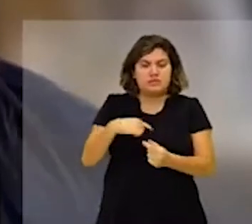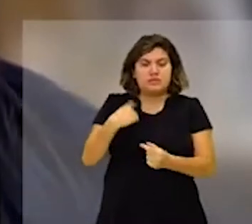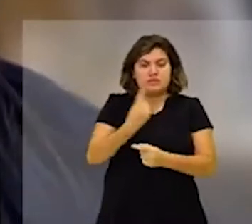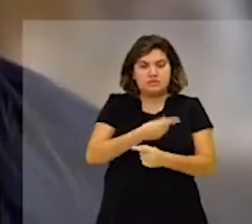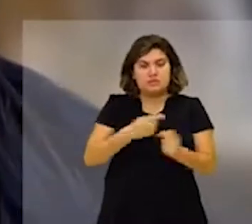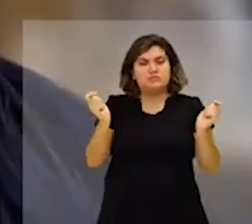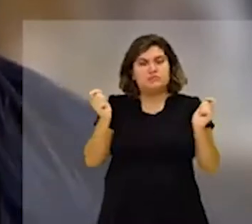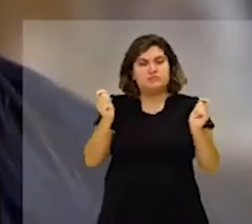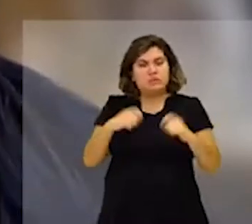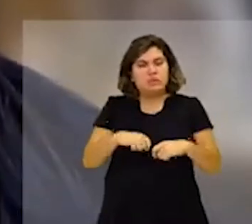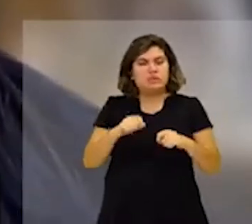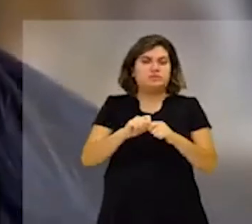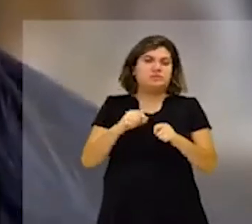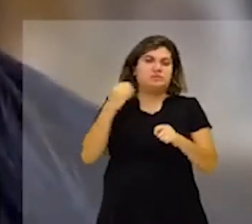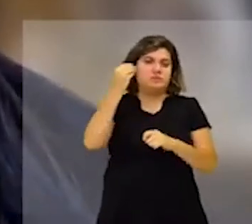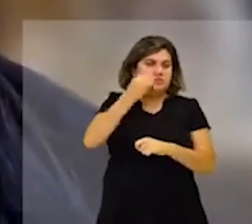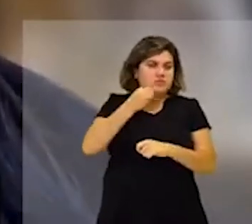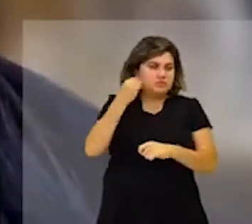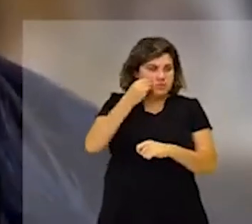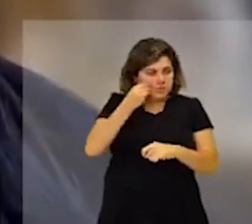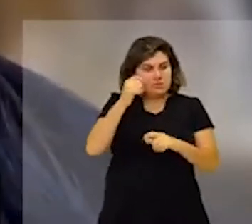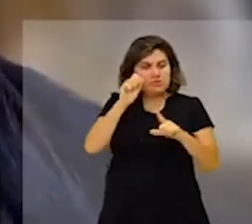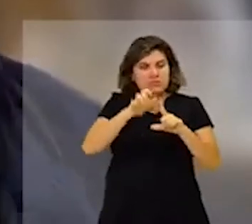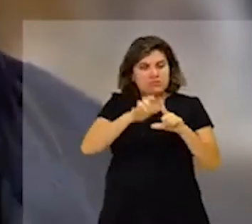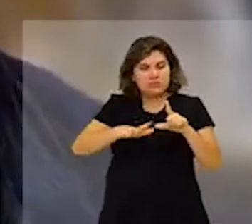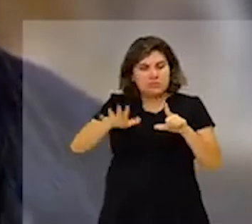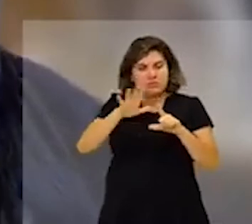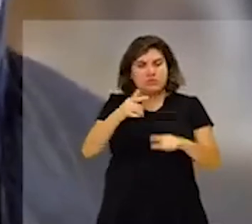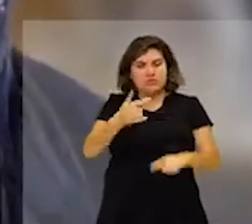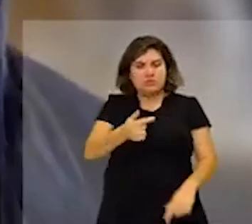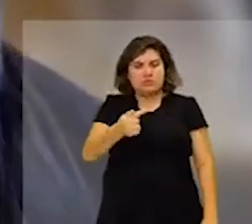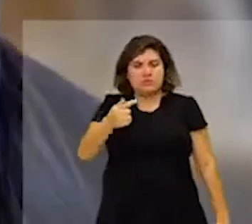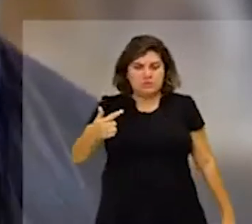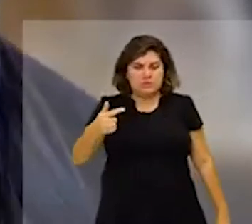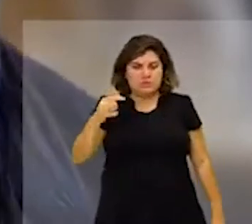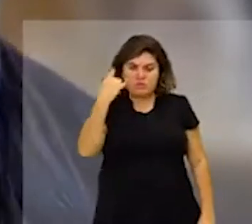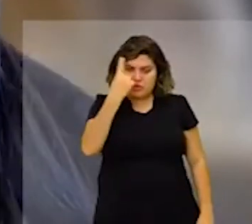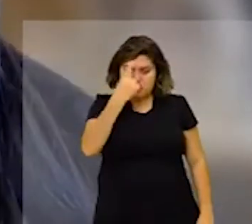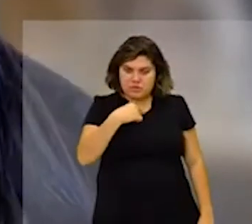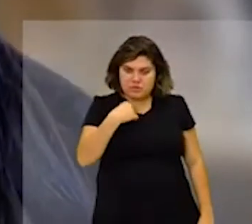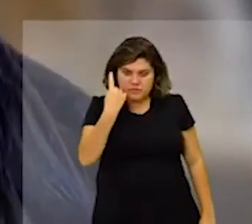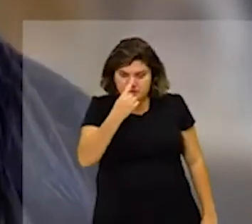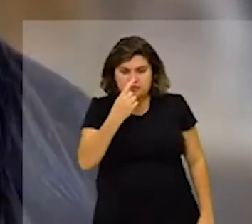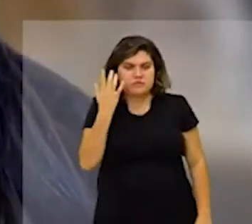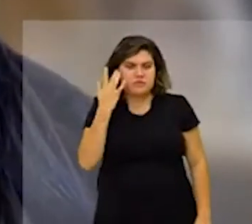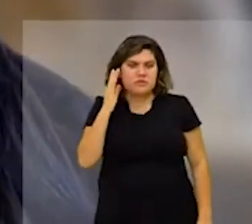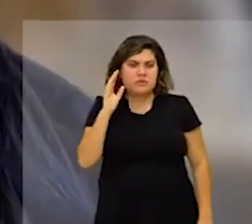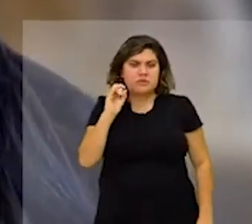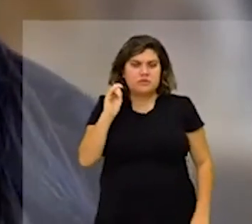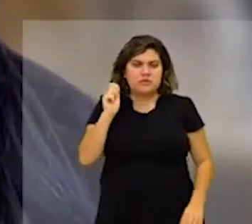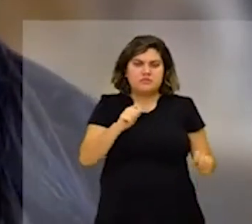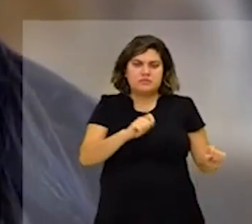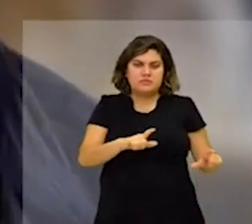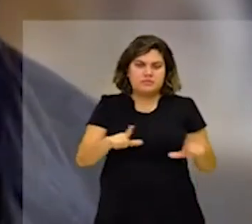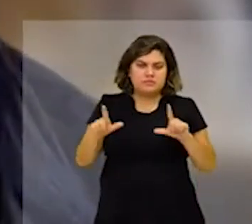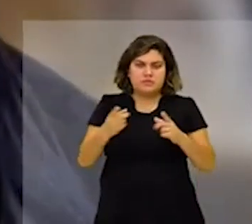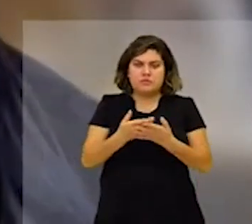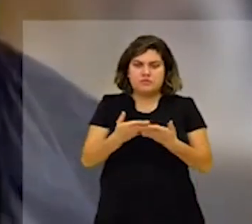experiência da palavra 72 horas e que eu não sei se dá para compartilhar com vocês mais rapidamente